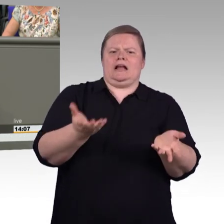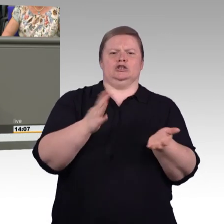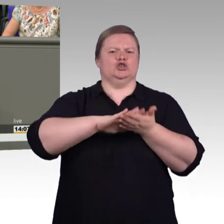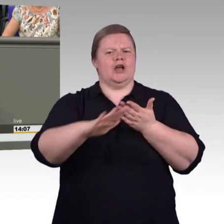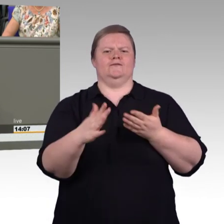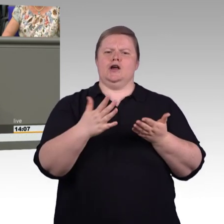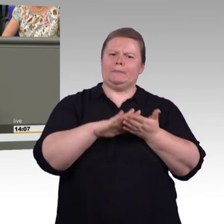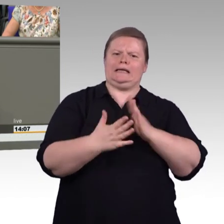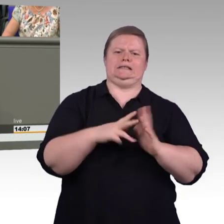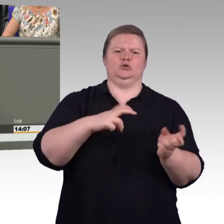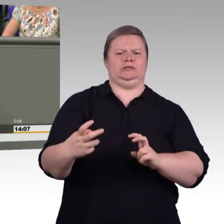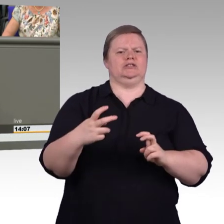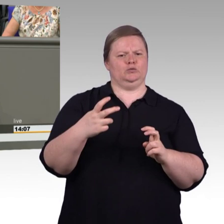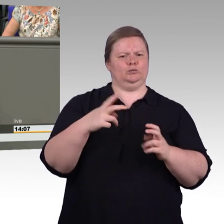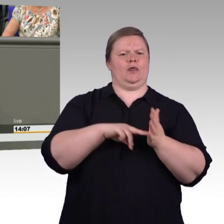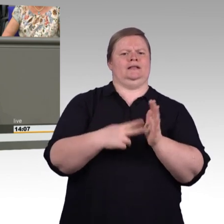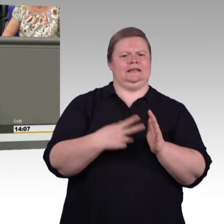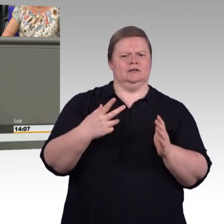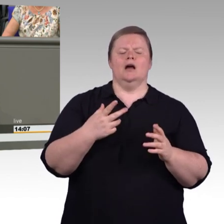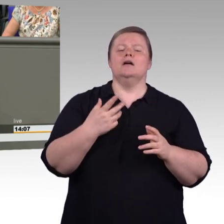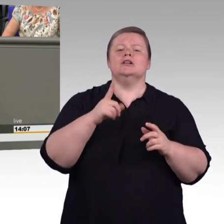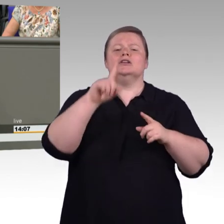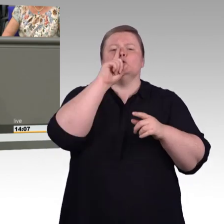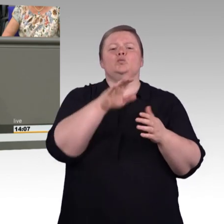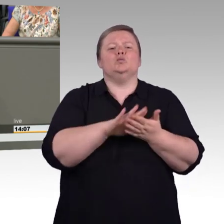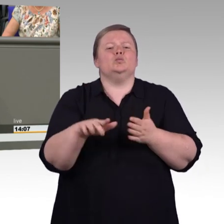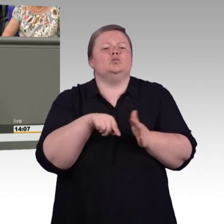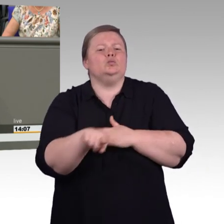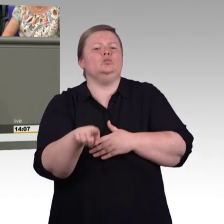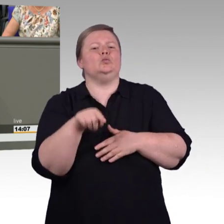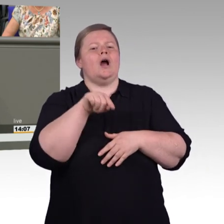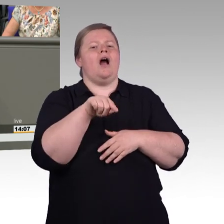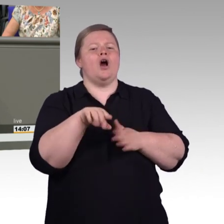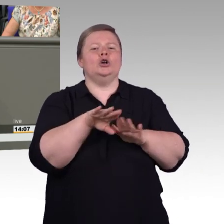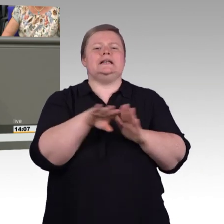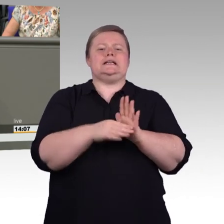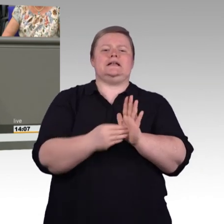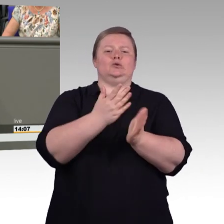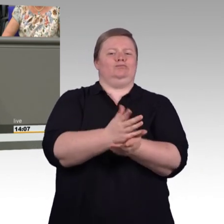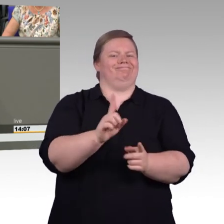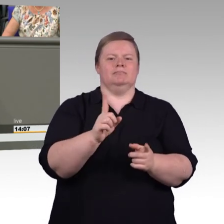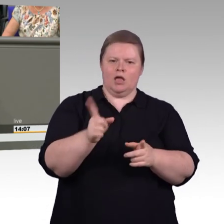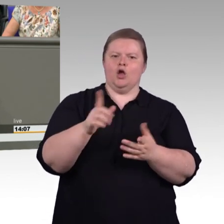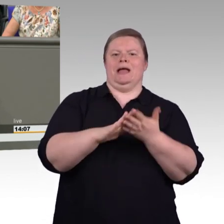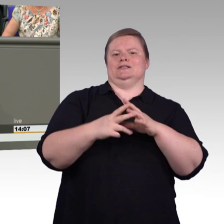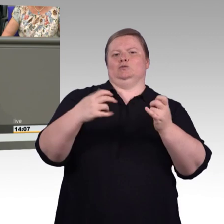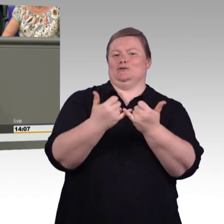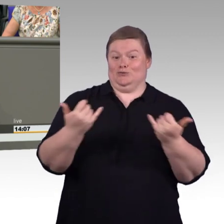wir haben Elterngeld verändert, haben Kita-Ausbau verändert in den letzten Jahren, wir haben jetzt einen Digitalpakt, all das sind bildungs- und familienpolitische Punkte,